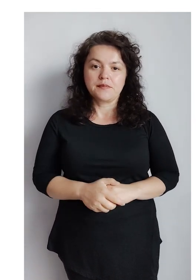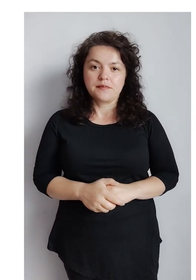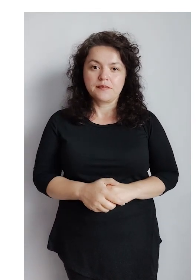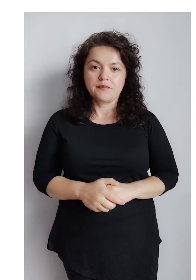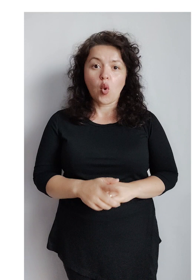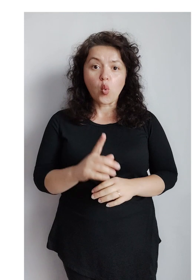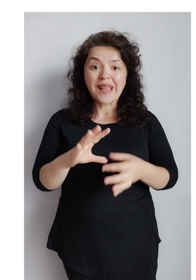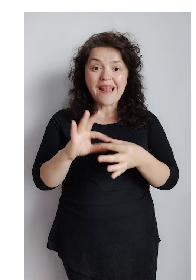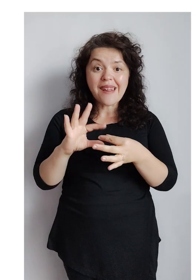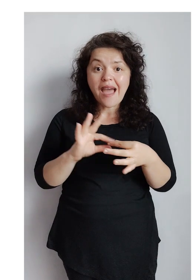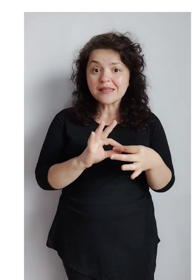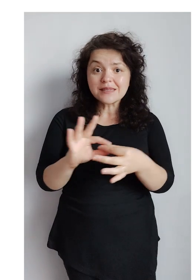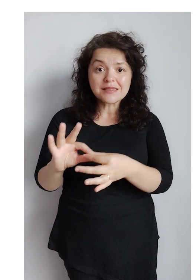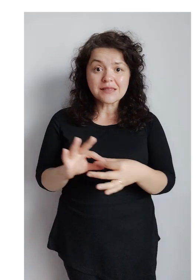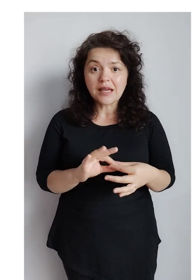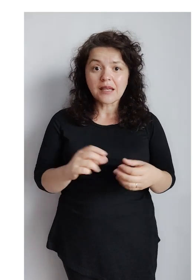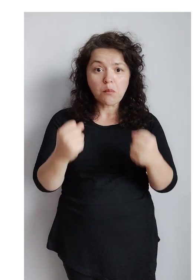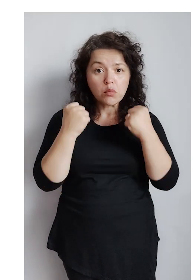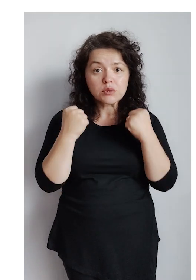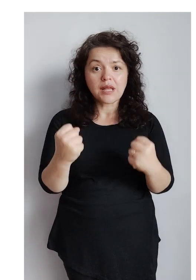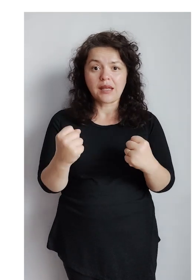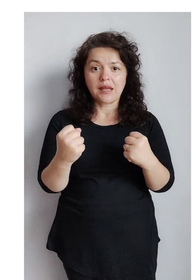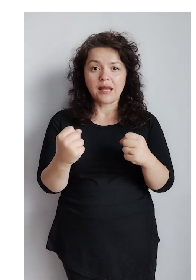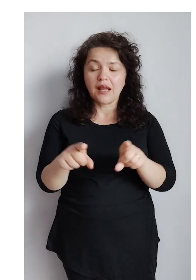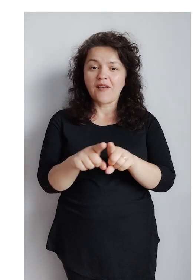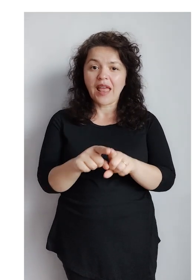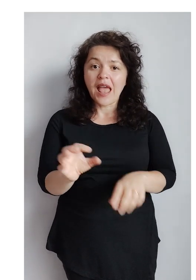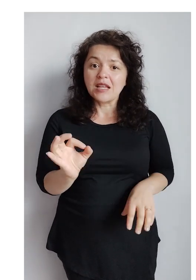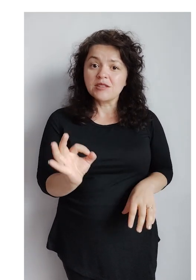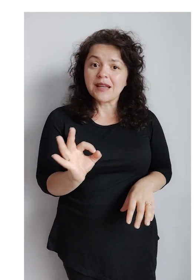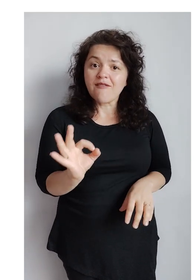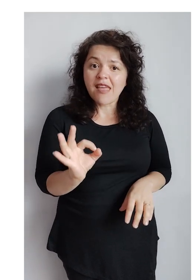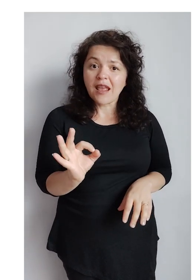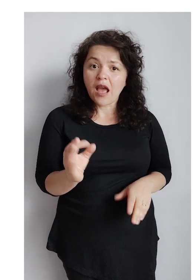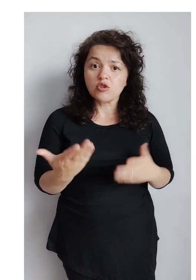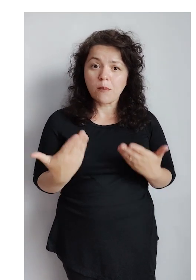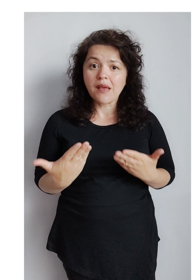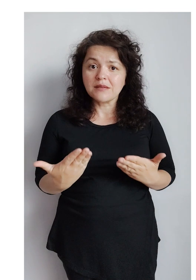Un lanț este la fel de puternic ca veriga cea mai slabă